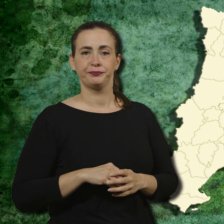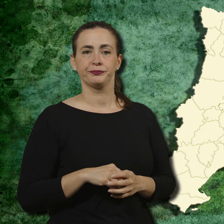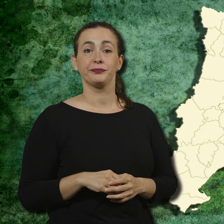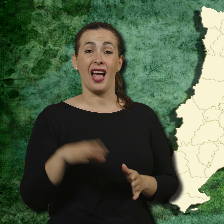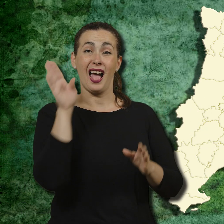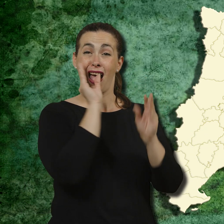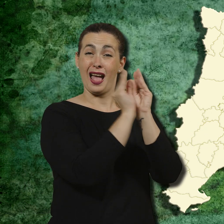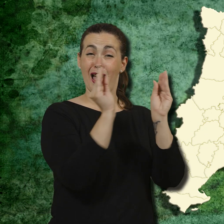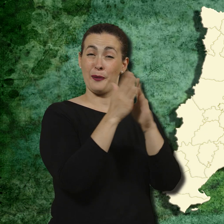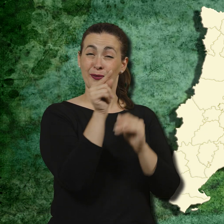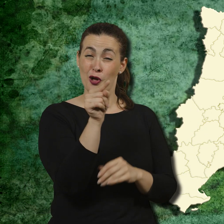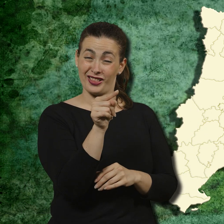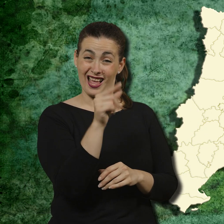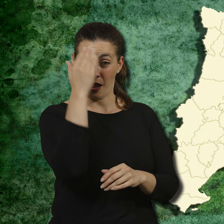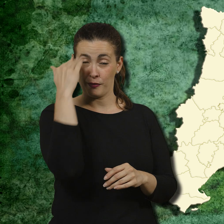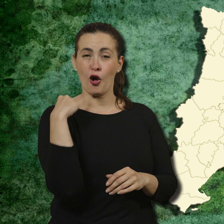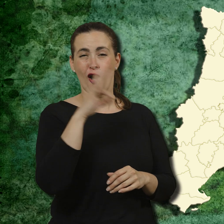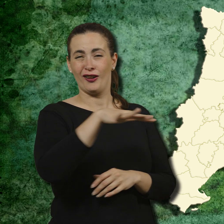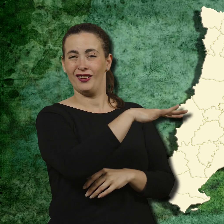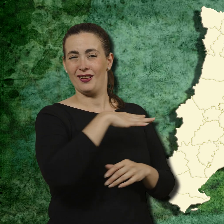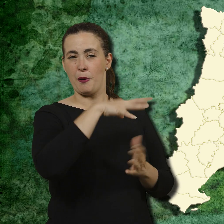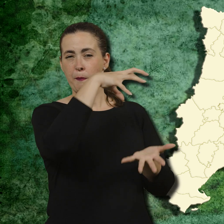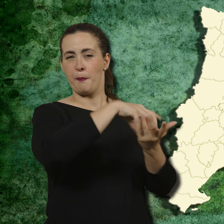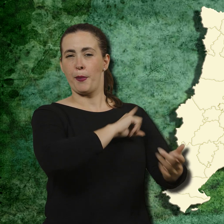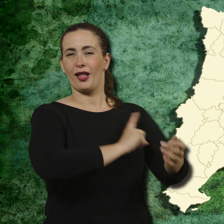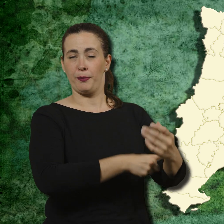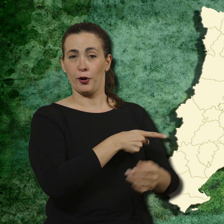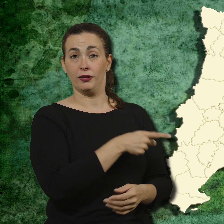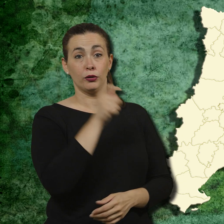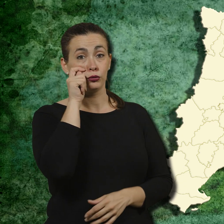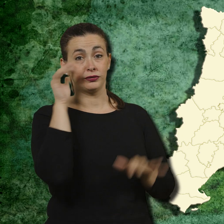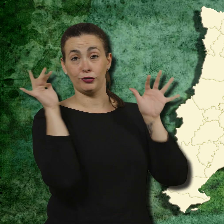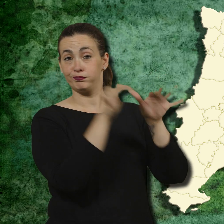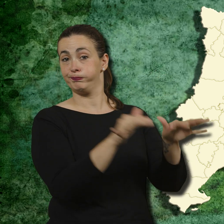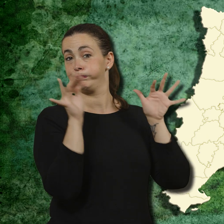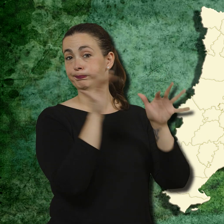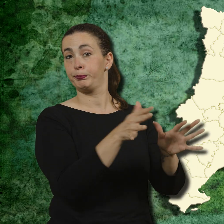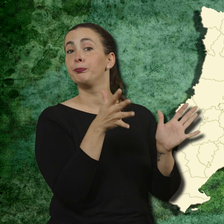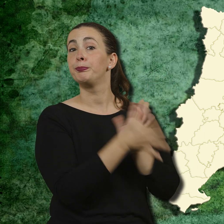són algunes de les joies que sorprenen el visitant,